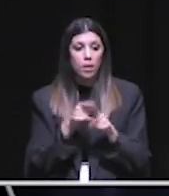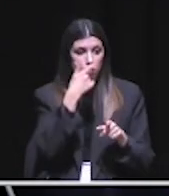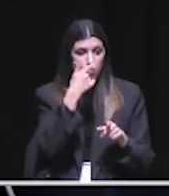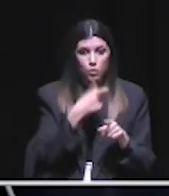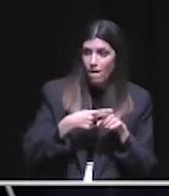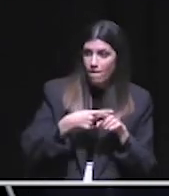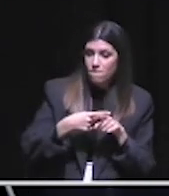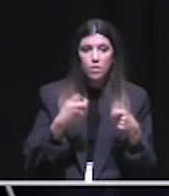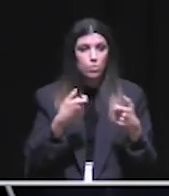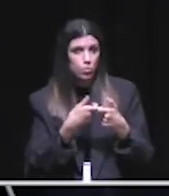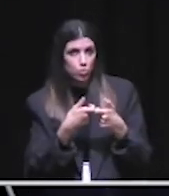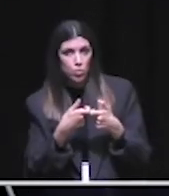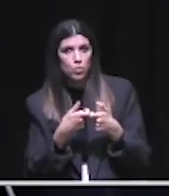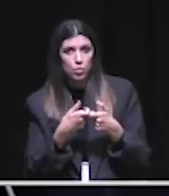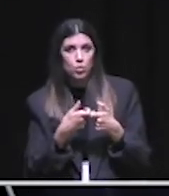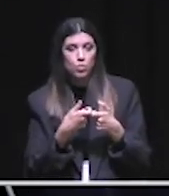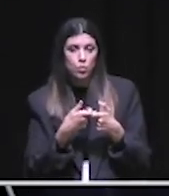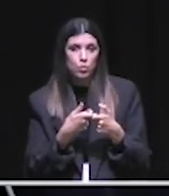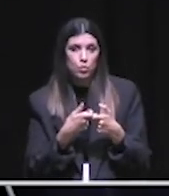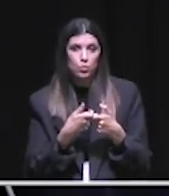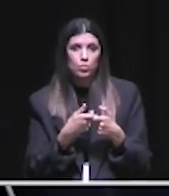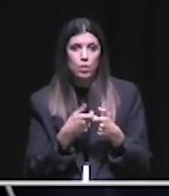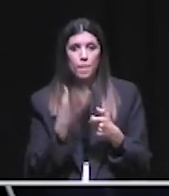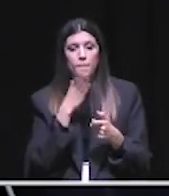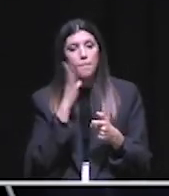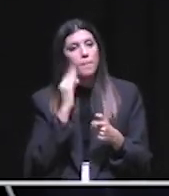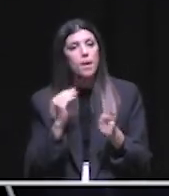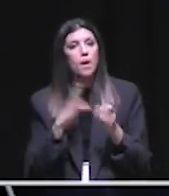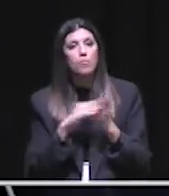liquidando de um só golpe o que creio ser o modelo futuro de governação local.